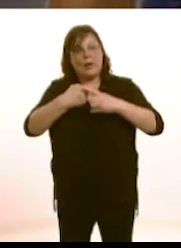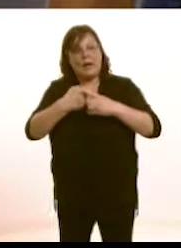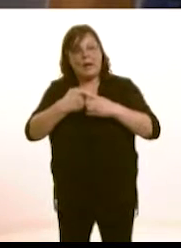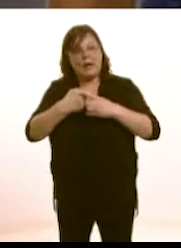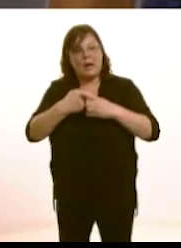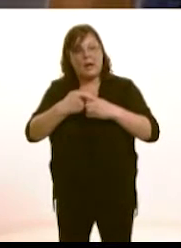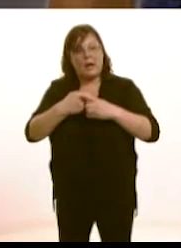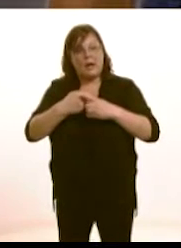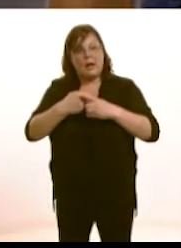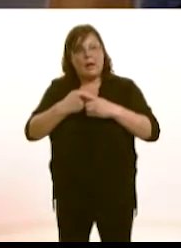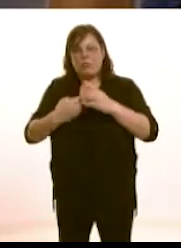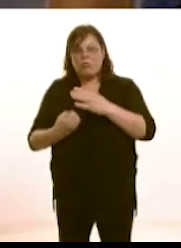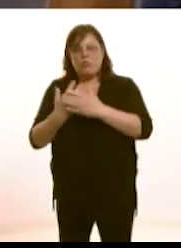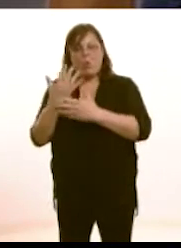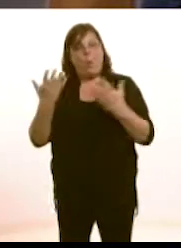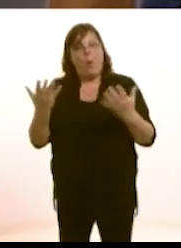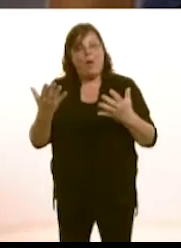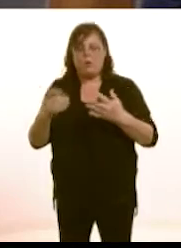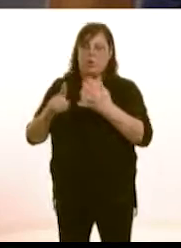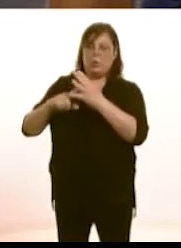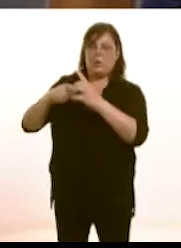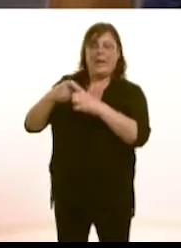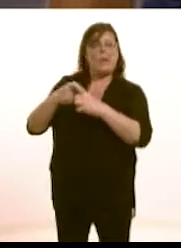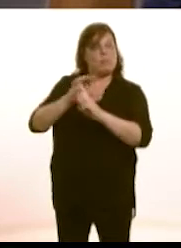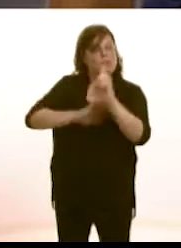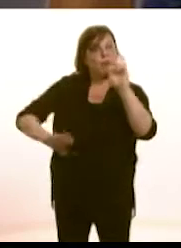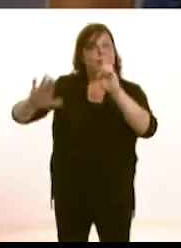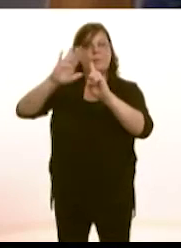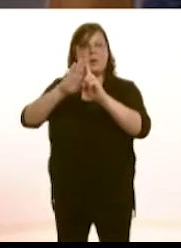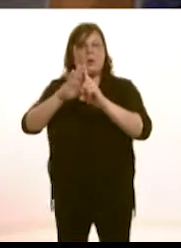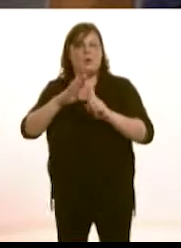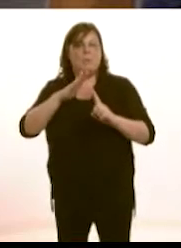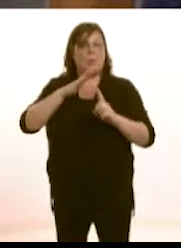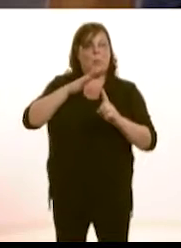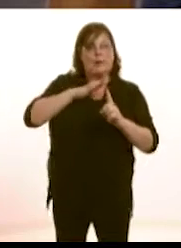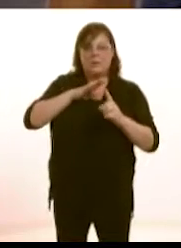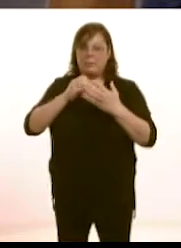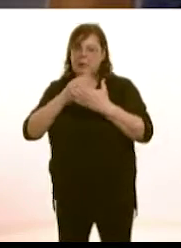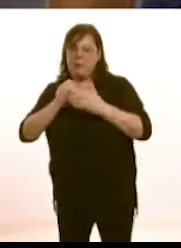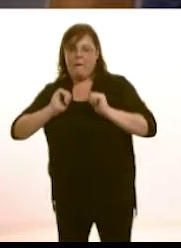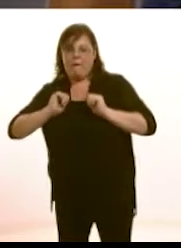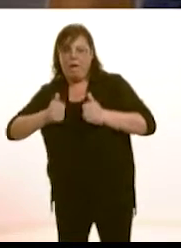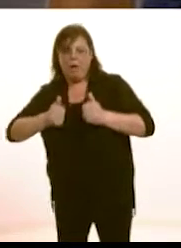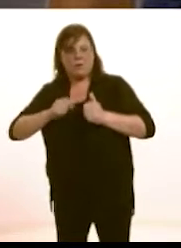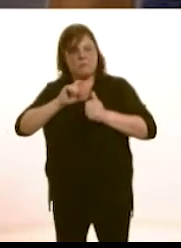yn gynaliadwy, eu bod nhwín cynhyrchu bwyd syín fwyd maen nhwín gallu ei werthu, ac yn fwyd y mae pobl yn moyn prynu.